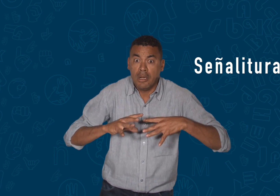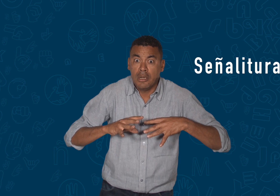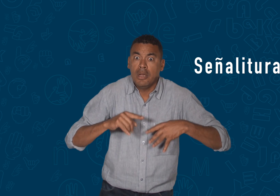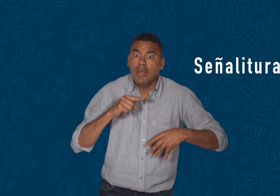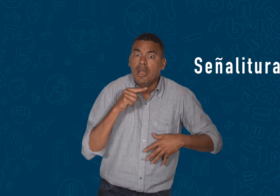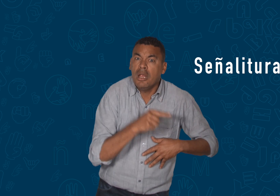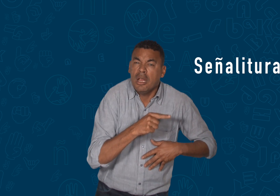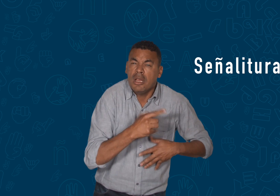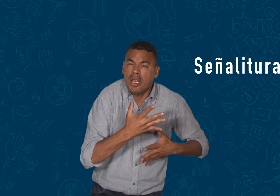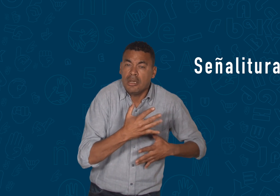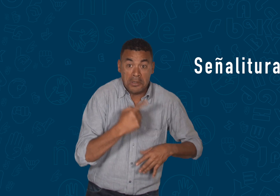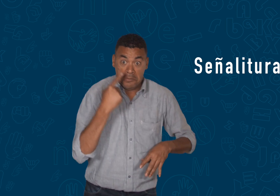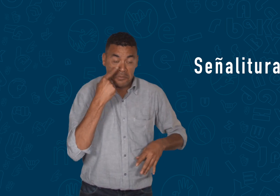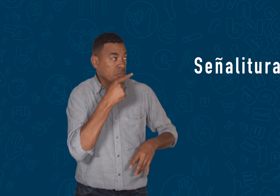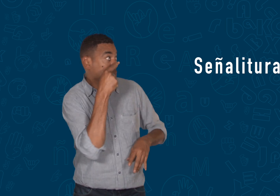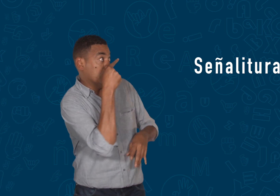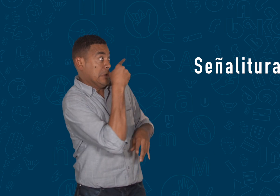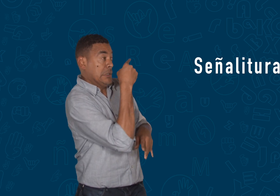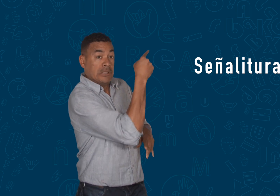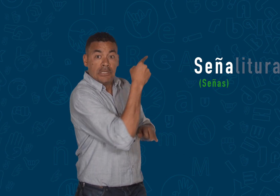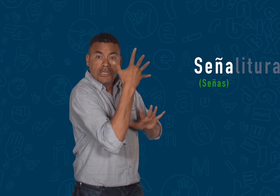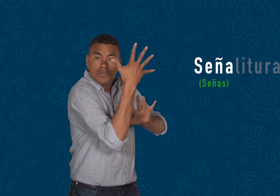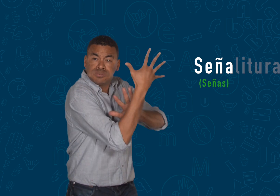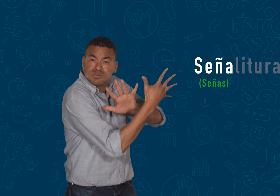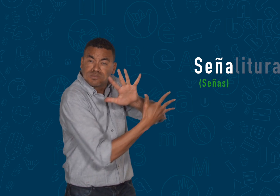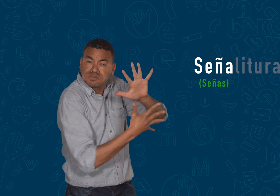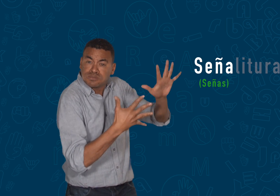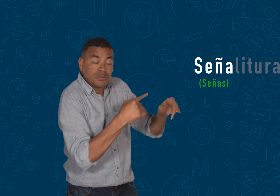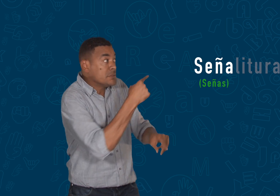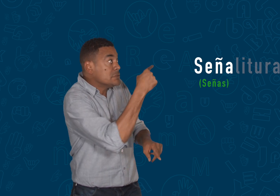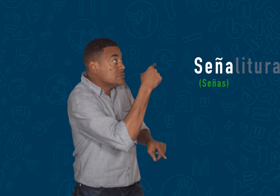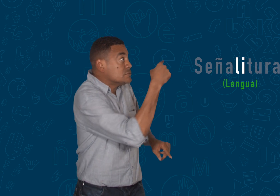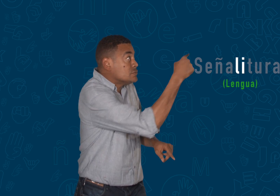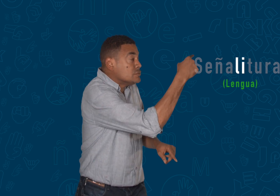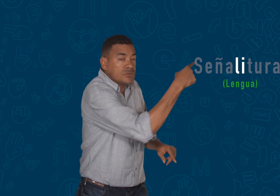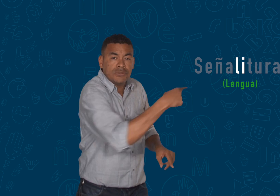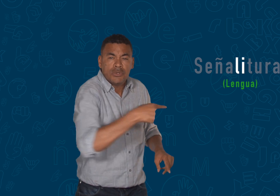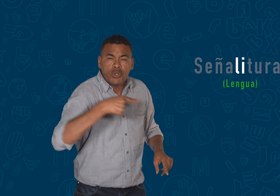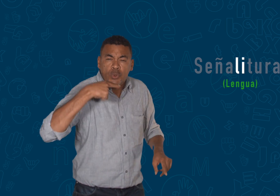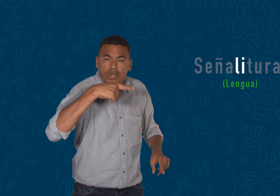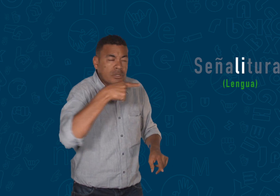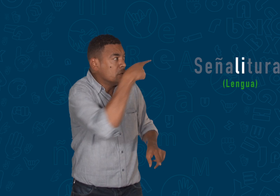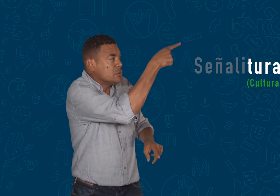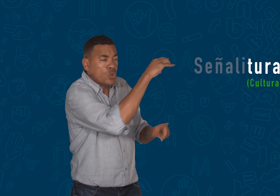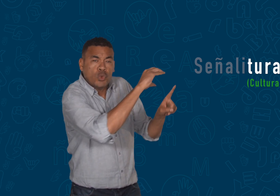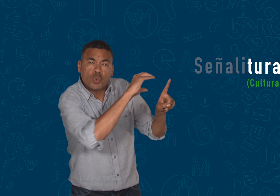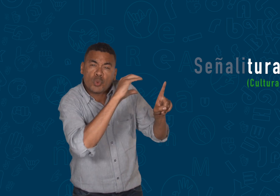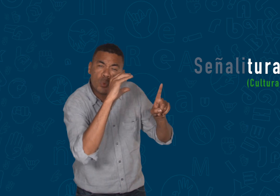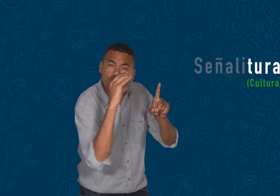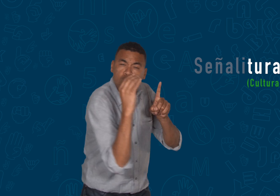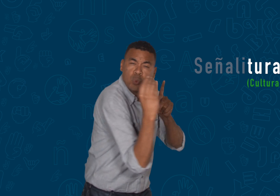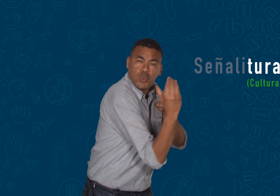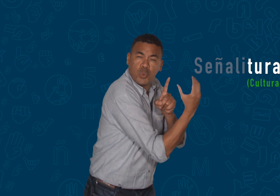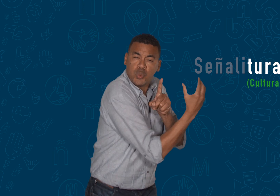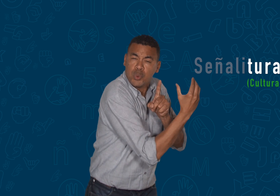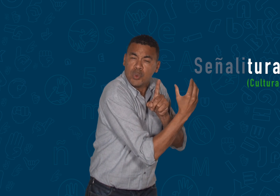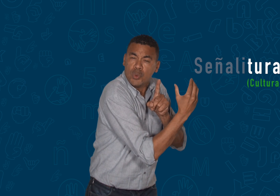El término viene de una composición de varios elementos, primero “Seña” que se refiere a la lengua de señas, segundo “li” que hace referencia a la lengua y “tura” que se relaciona con la cultura.